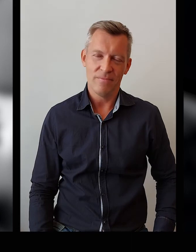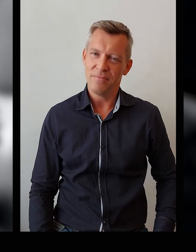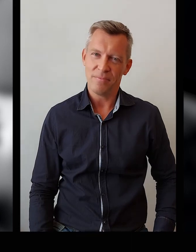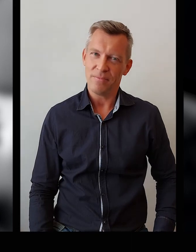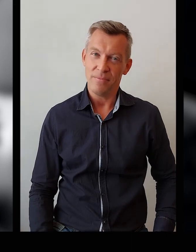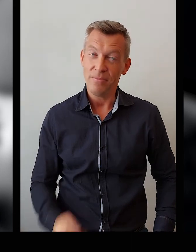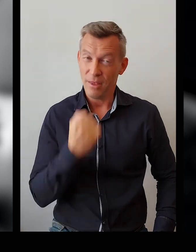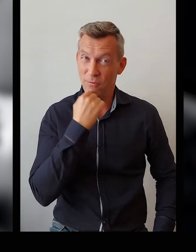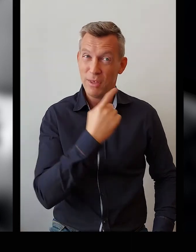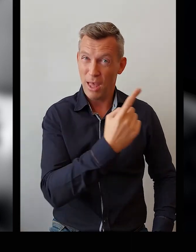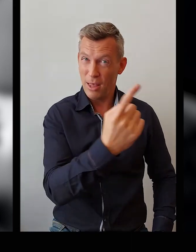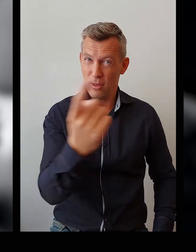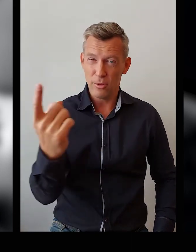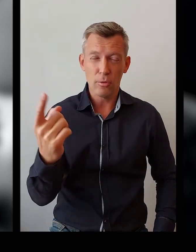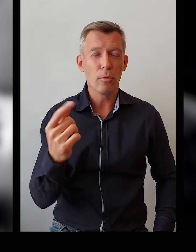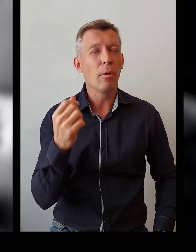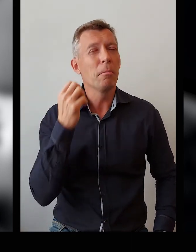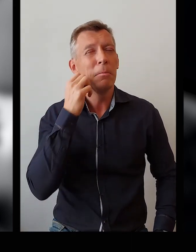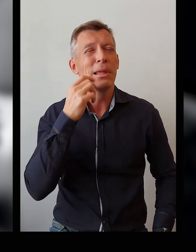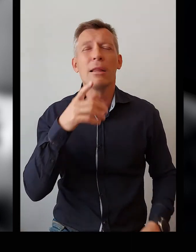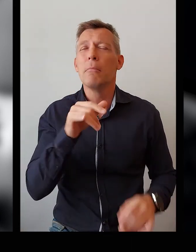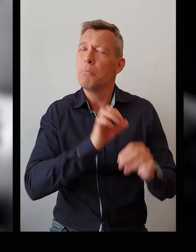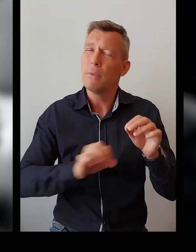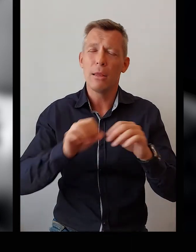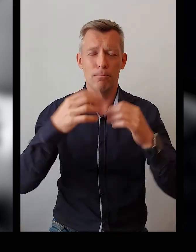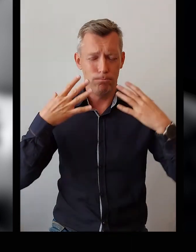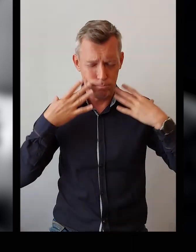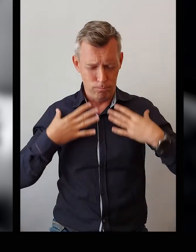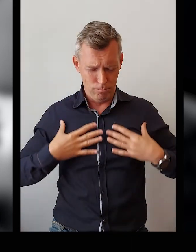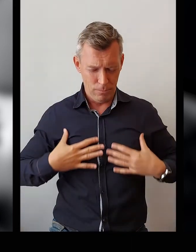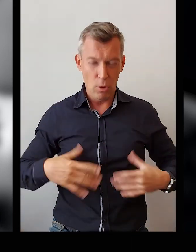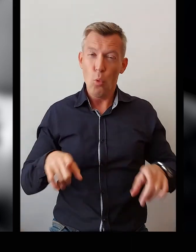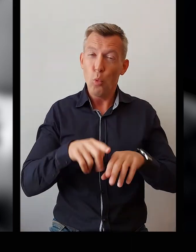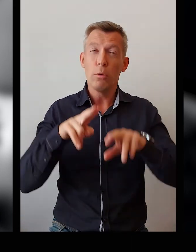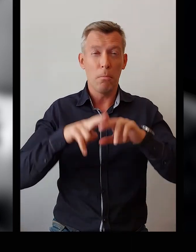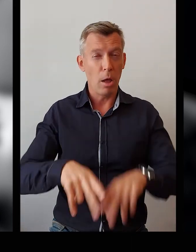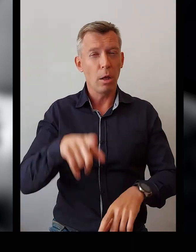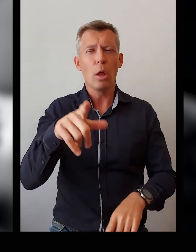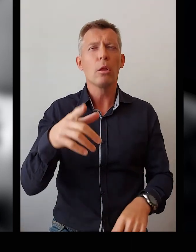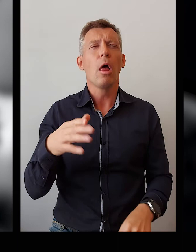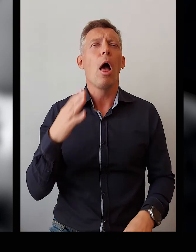Vigyázzatok, hogy minden porcikátok ahogy volt úgy maradjon alabástrom,